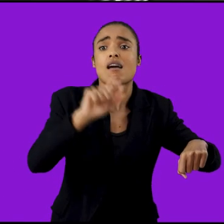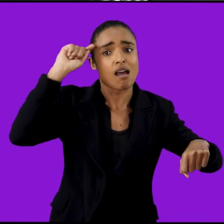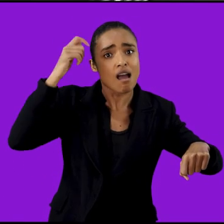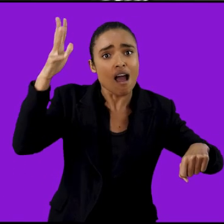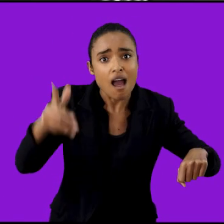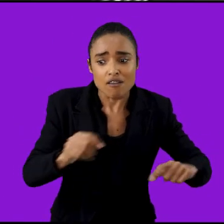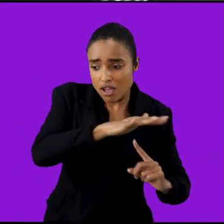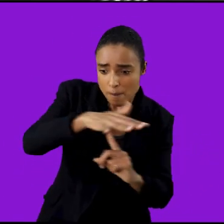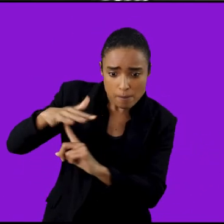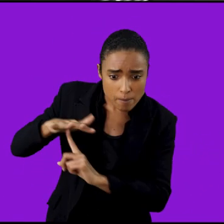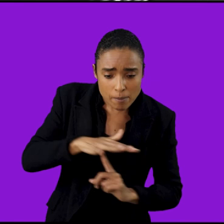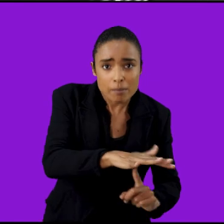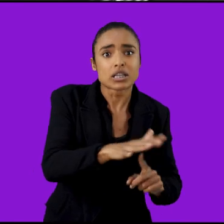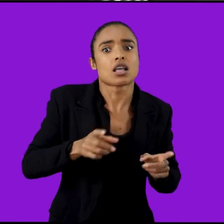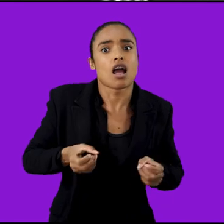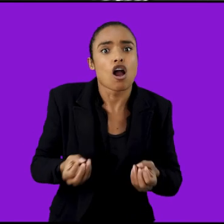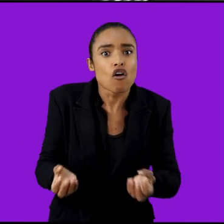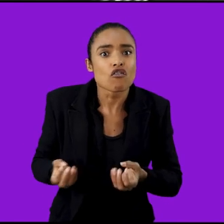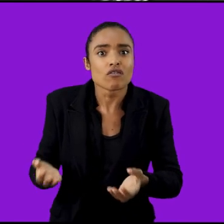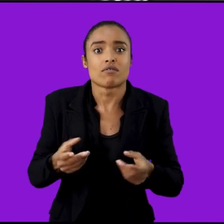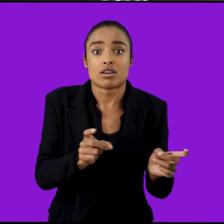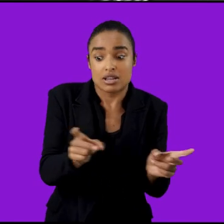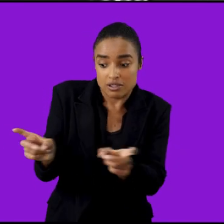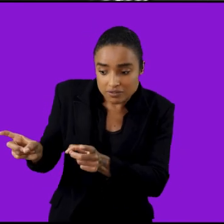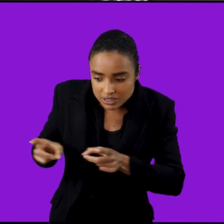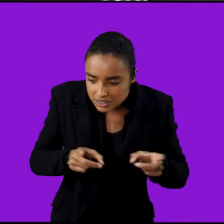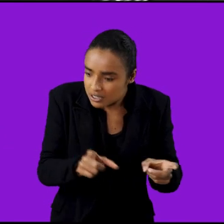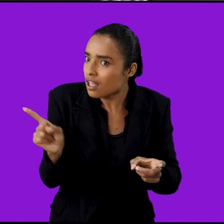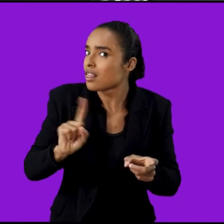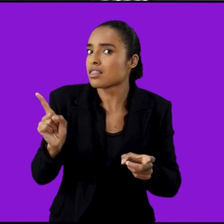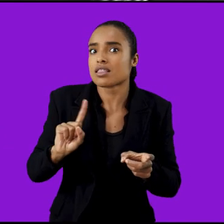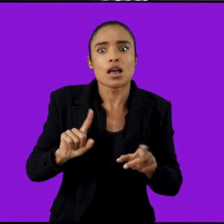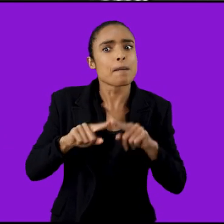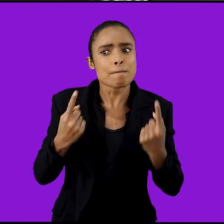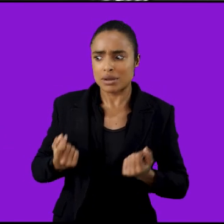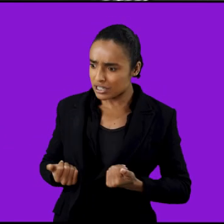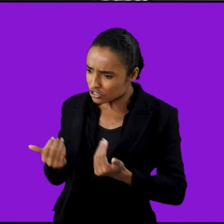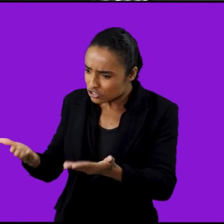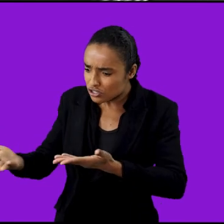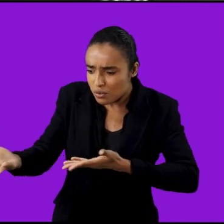Que tem uma, e assim… feiras mercados africanos não só de vender coisas, mas de trocas de